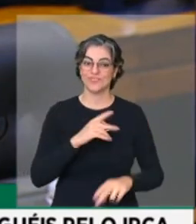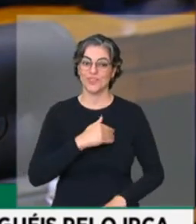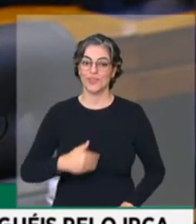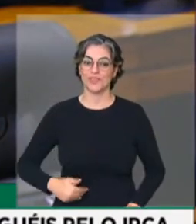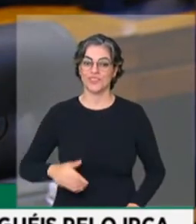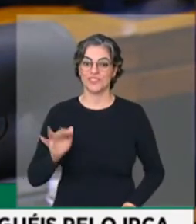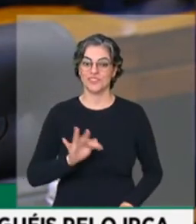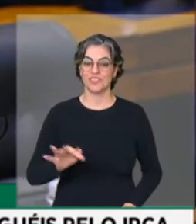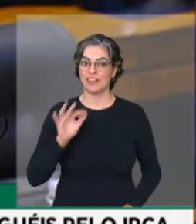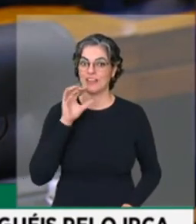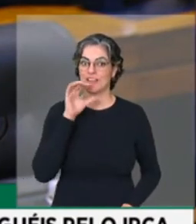INDÚSTRIA COMO A NÍVEL KNO COM O. FICA O NOSSO REGISTRO